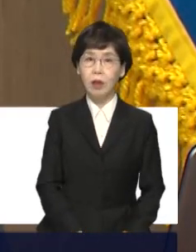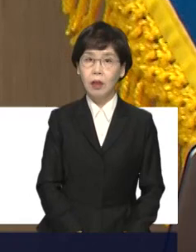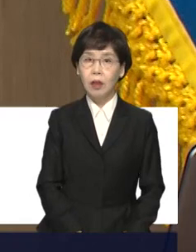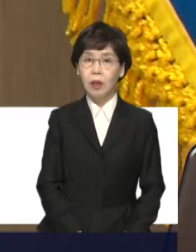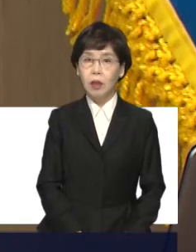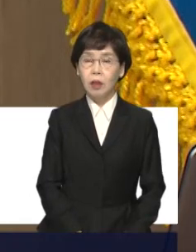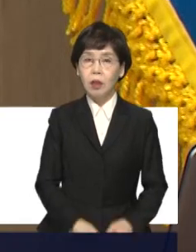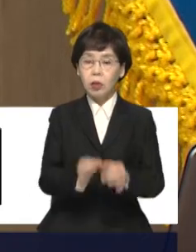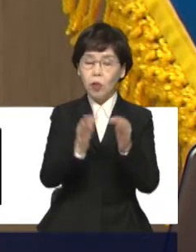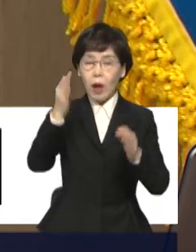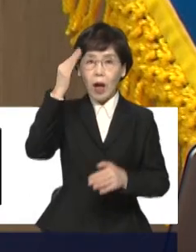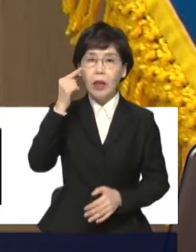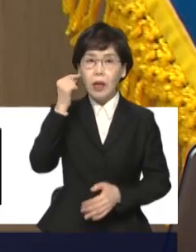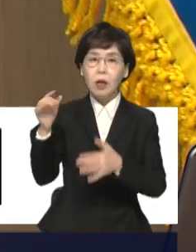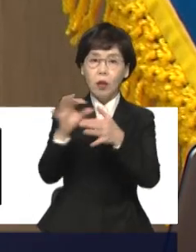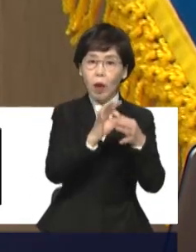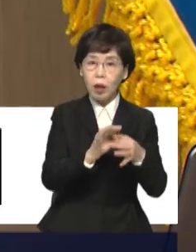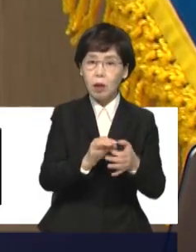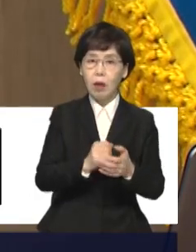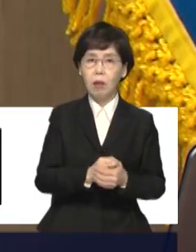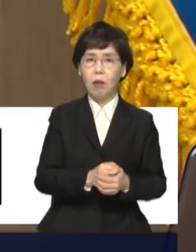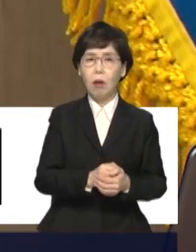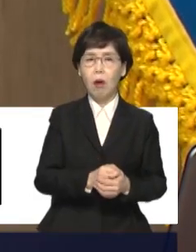그동안 한일 관계는 악화일로를 걸어왔습니다.